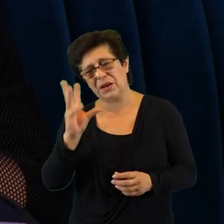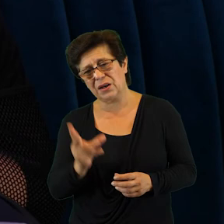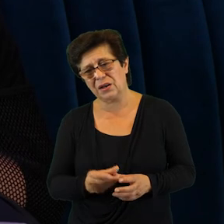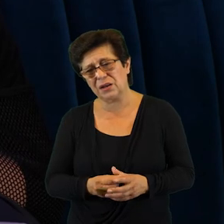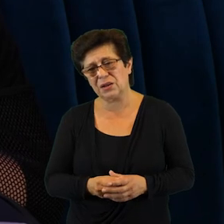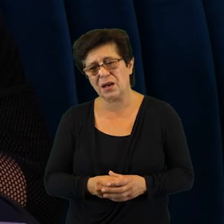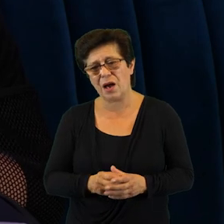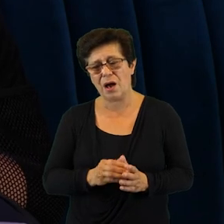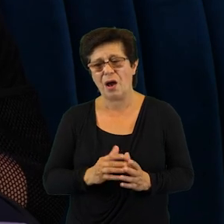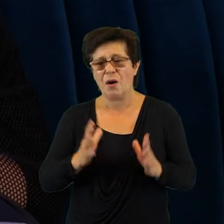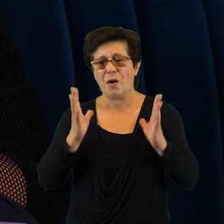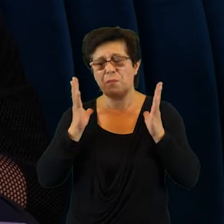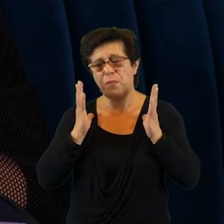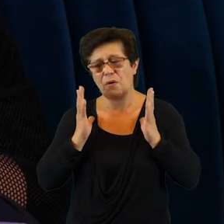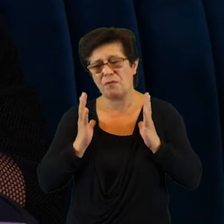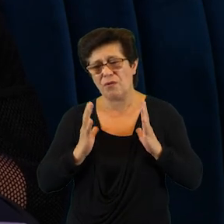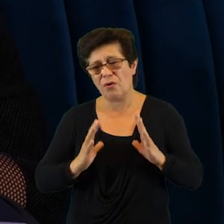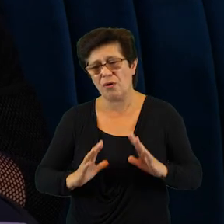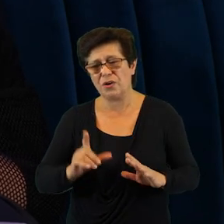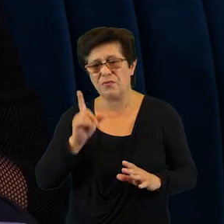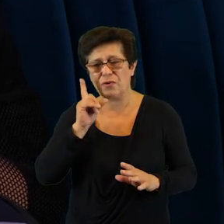powoli właściwie się rozpada.